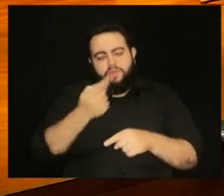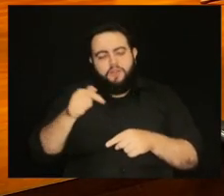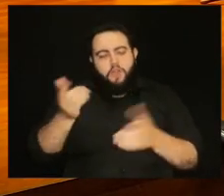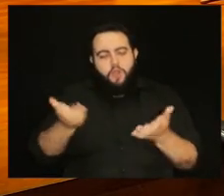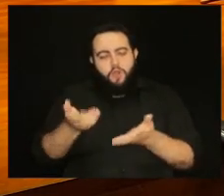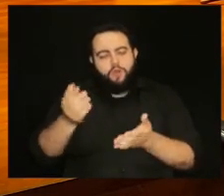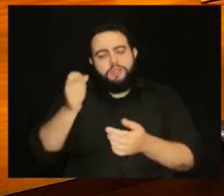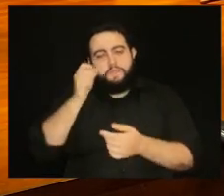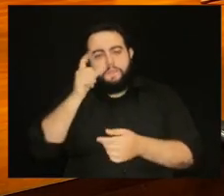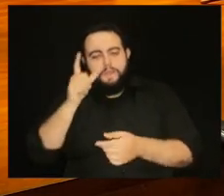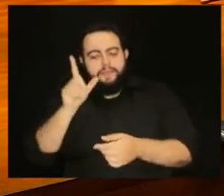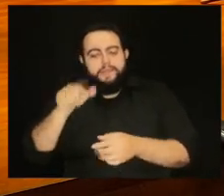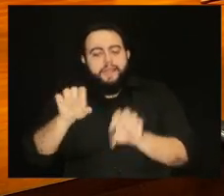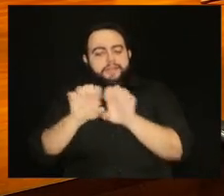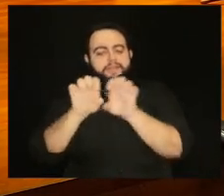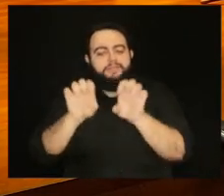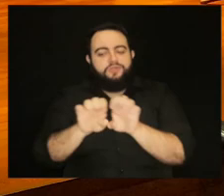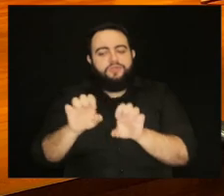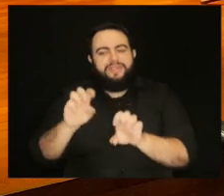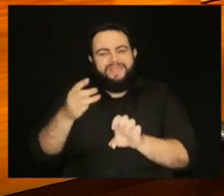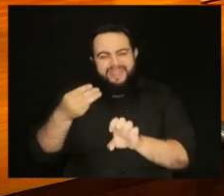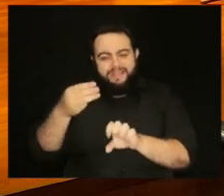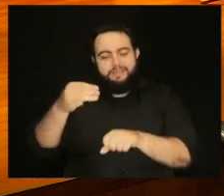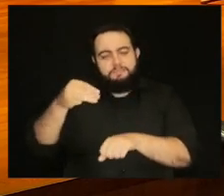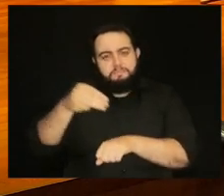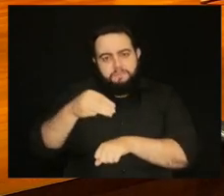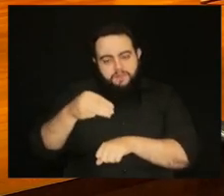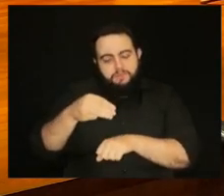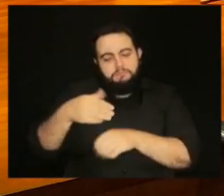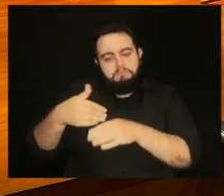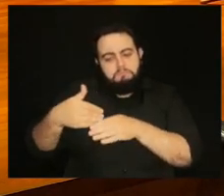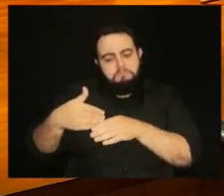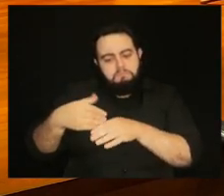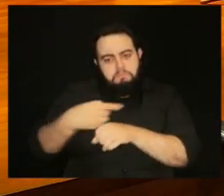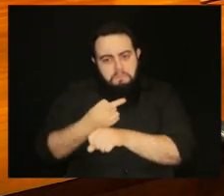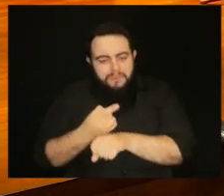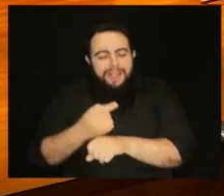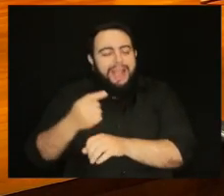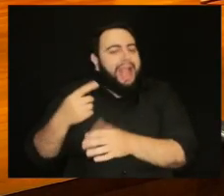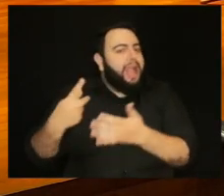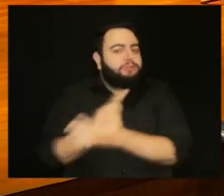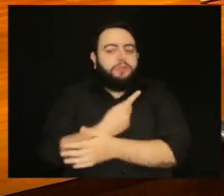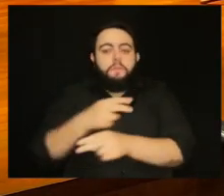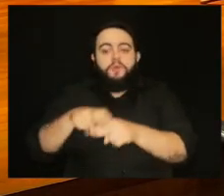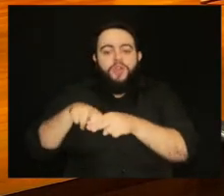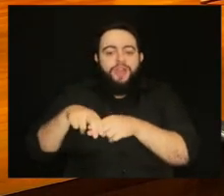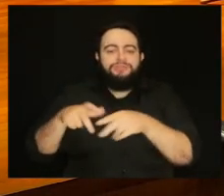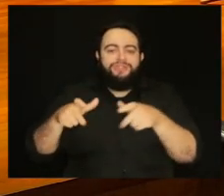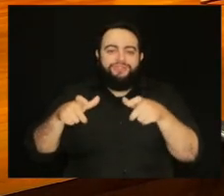minutos, da canção de 3 minutos, é uma coisa que aconteceu por causa do disco, porque as músicas